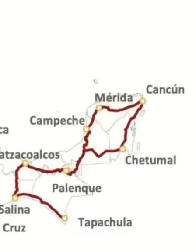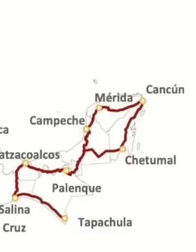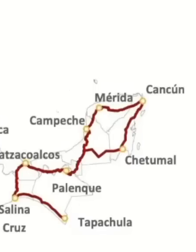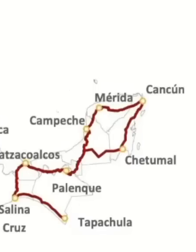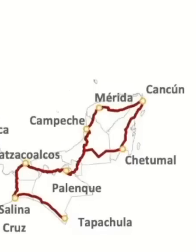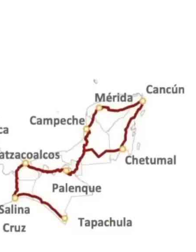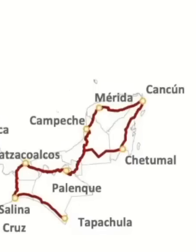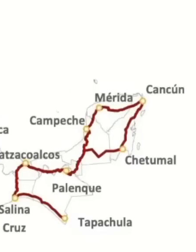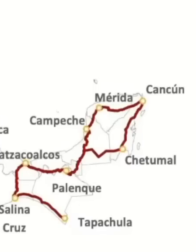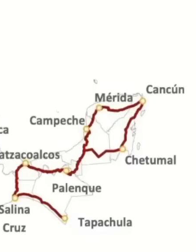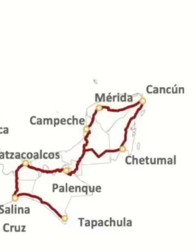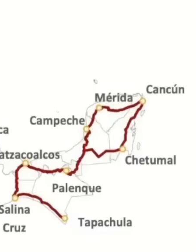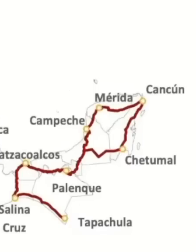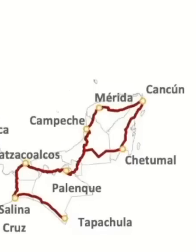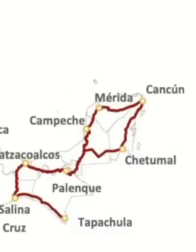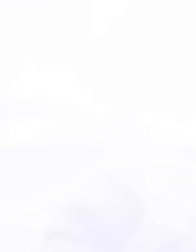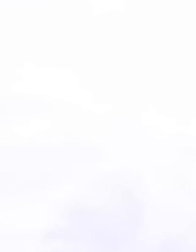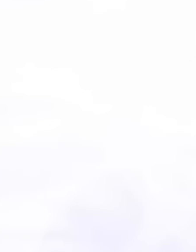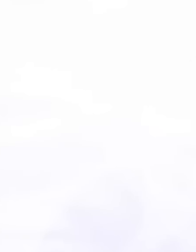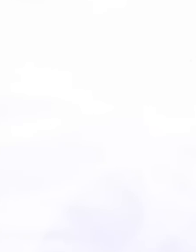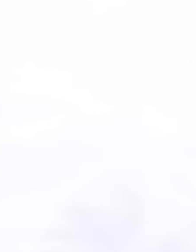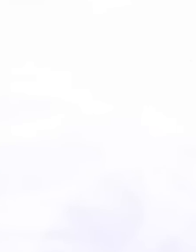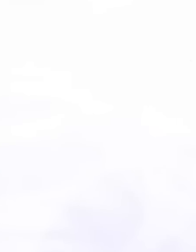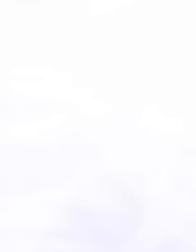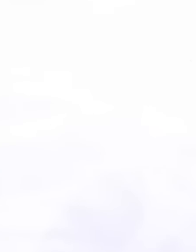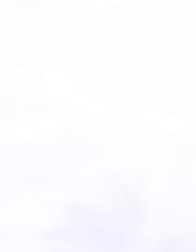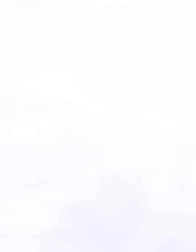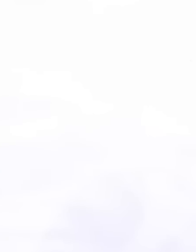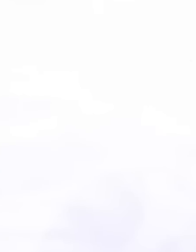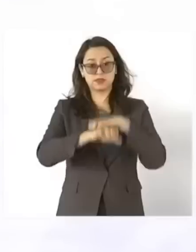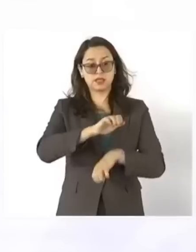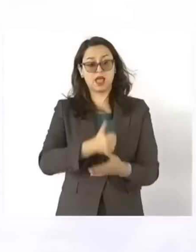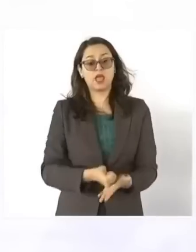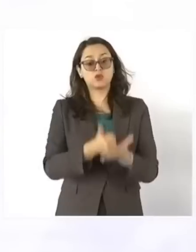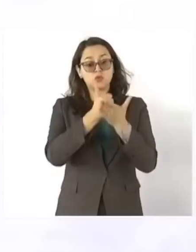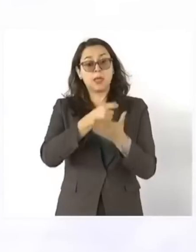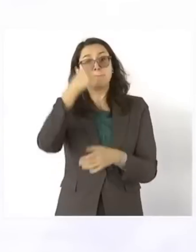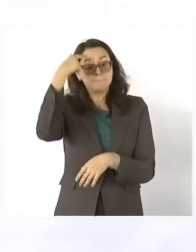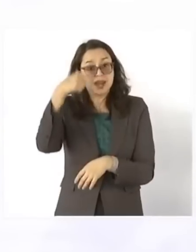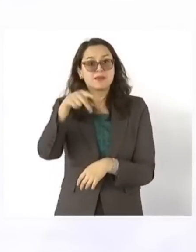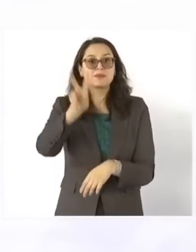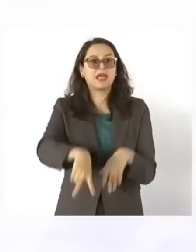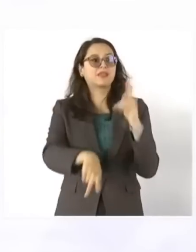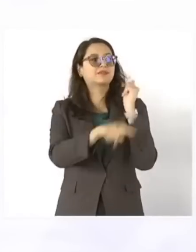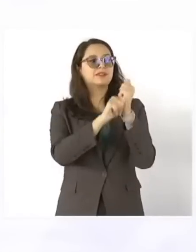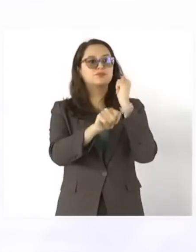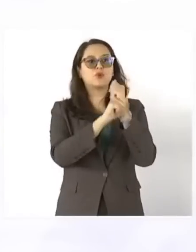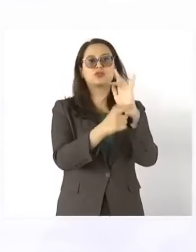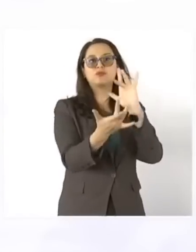a través de la agencia de trenes para que haya realmente conectividad sigue que siga habiendo la